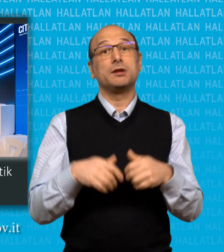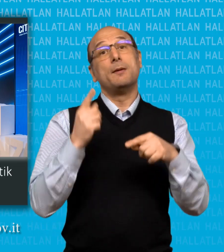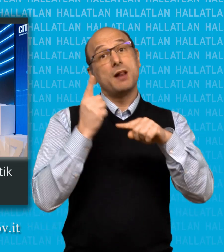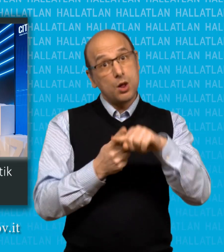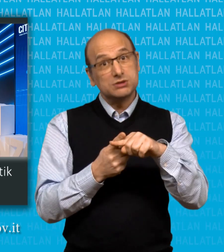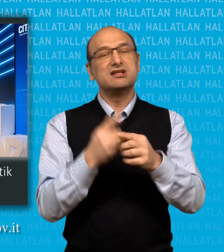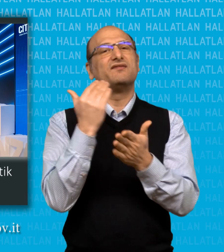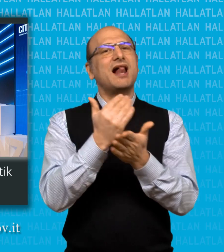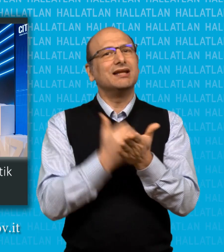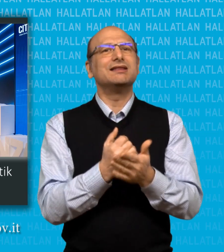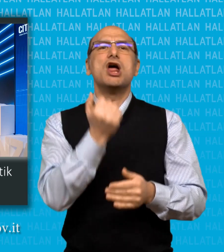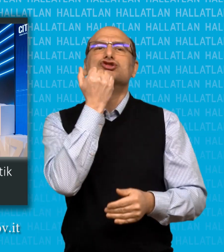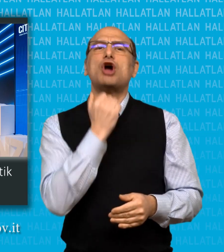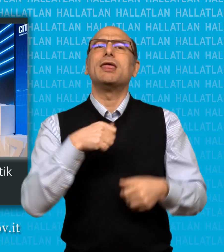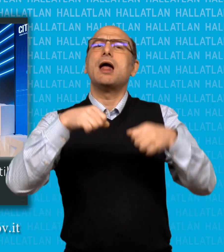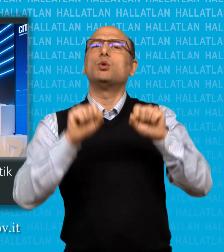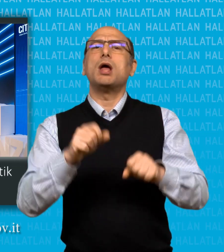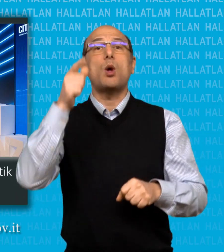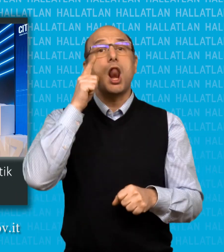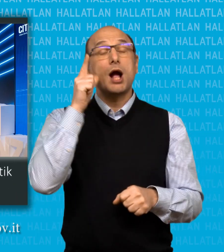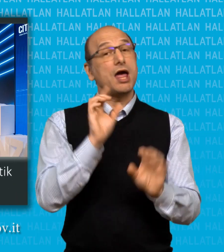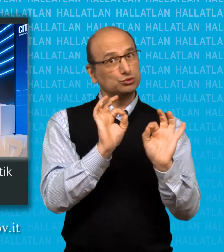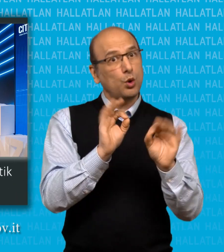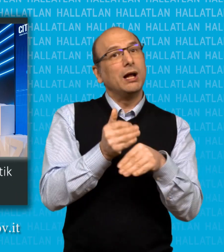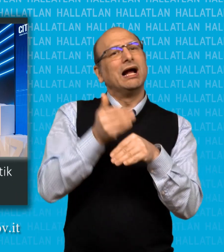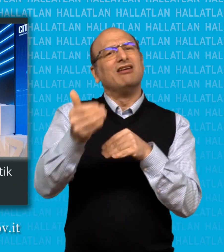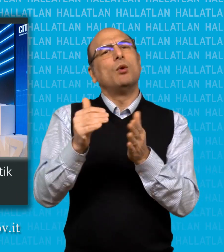a saját tulajdonban levő esetleges lakásukon kívül